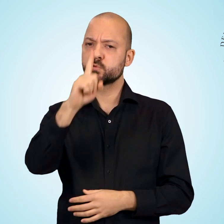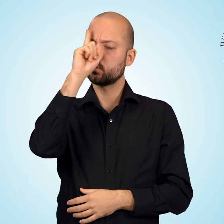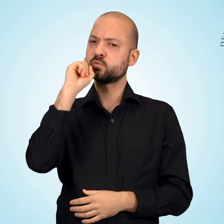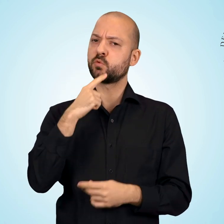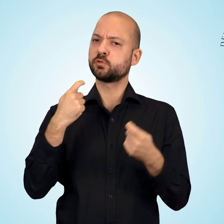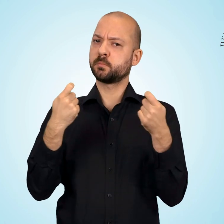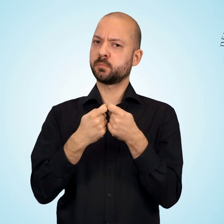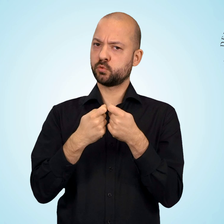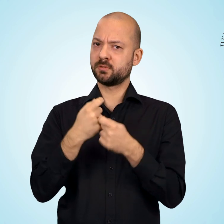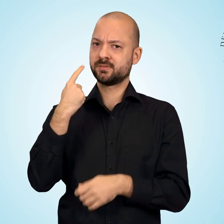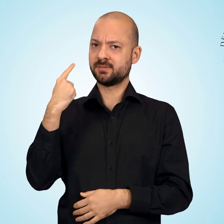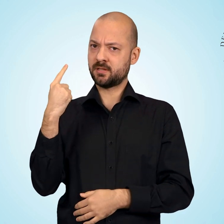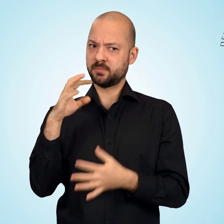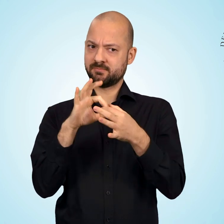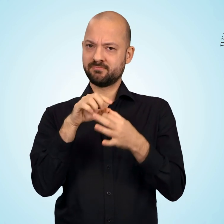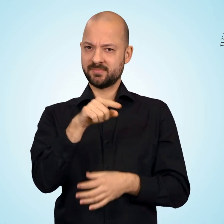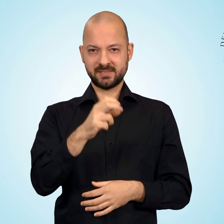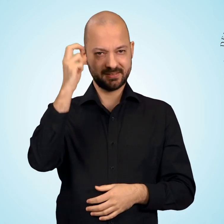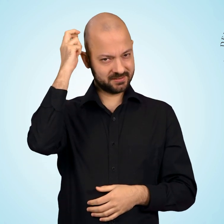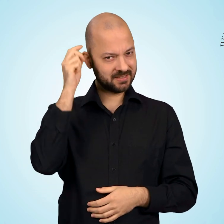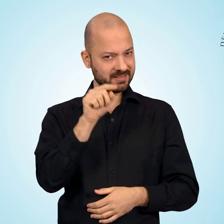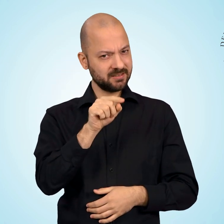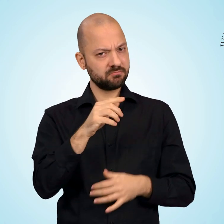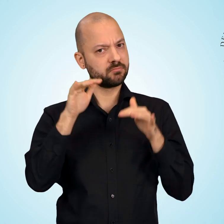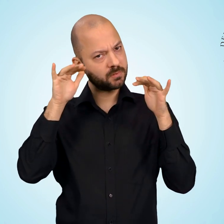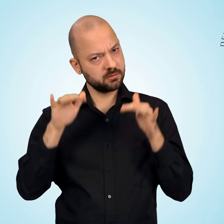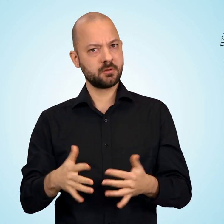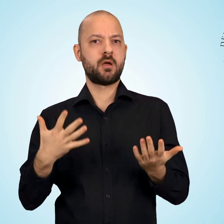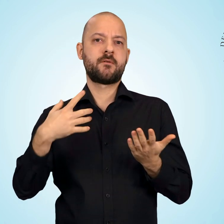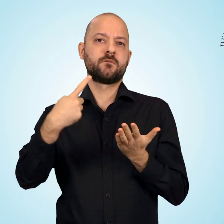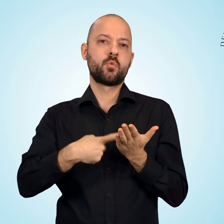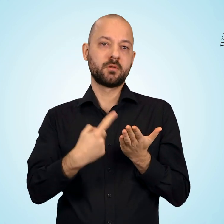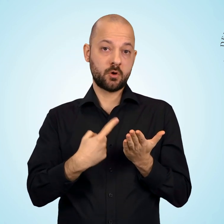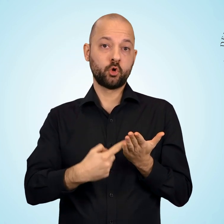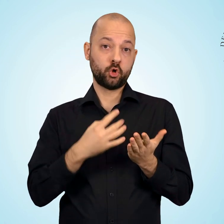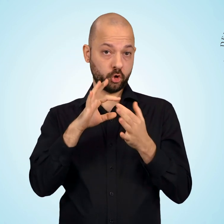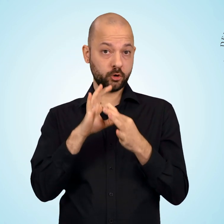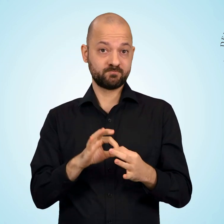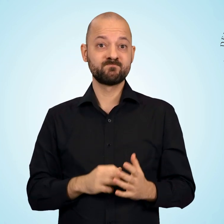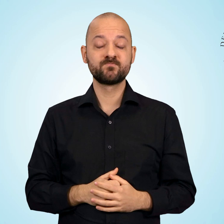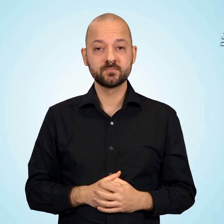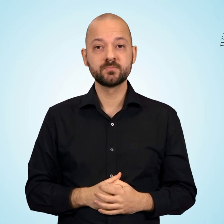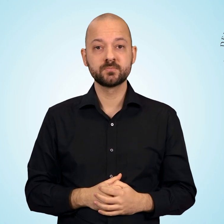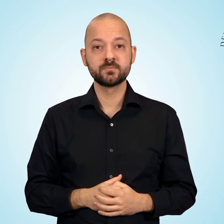Der DGB e. V. stellt in Bezug auf CI die Forderungen: